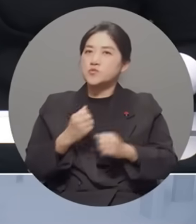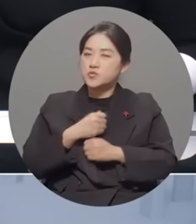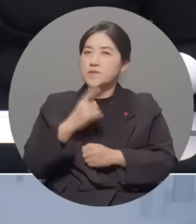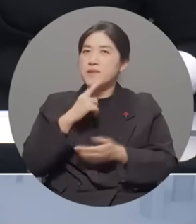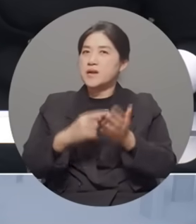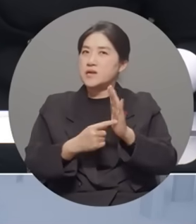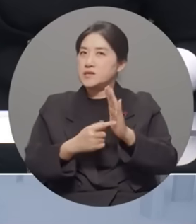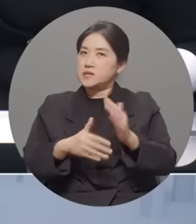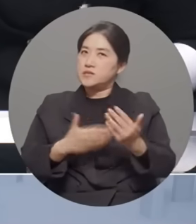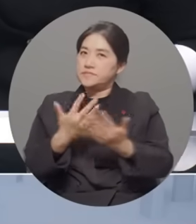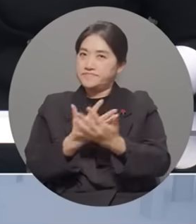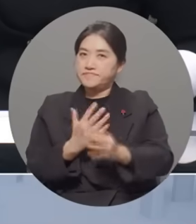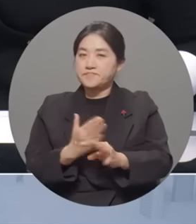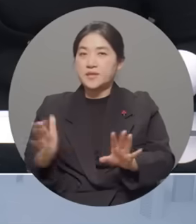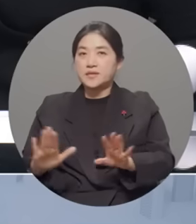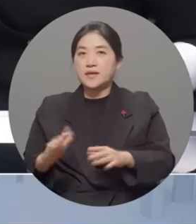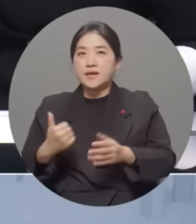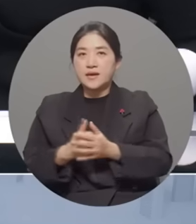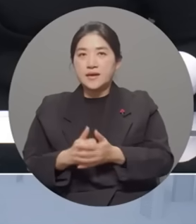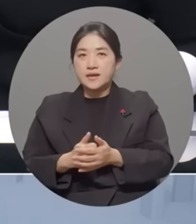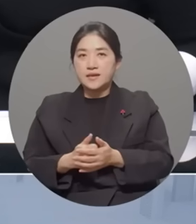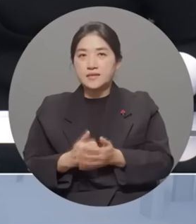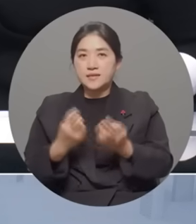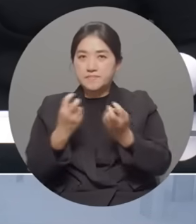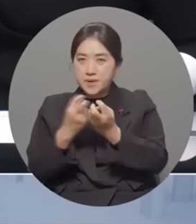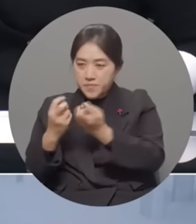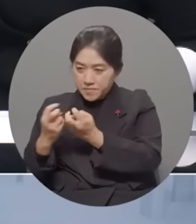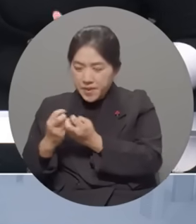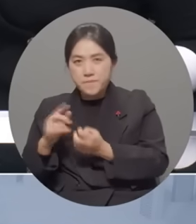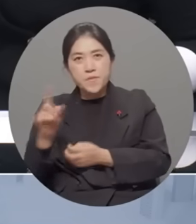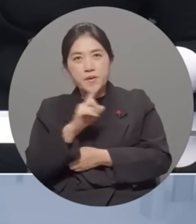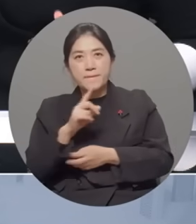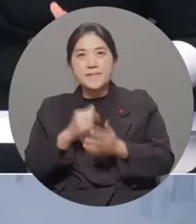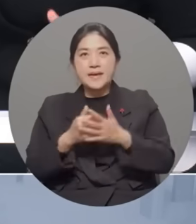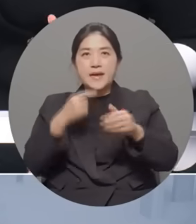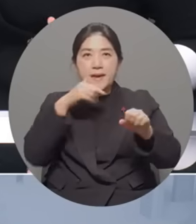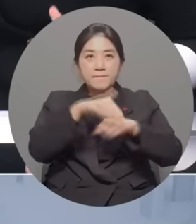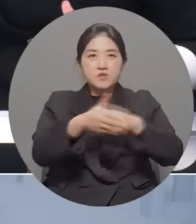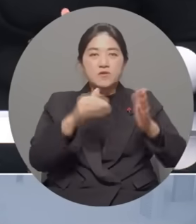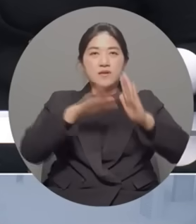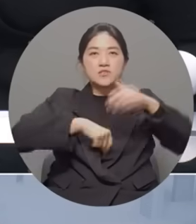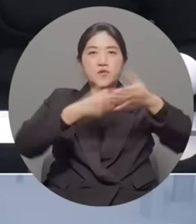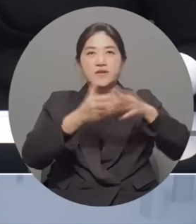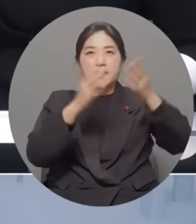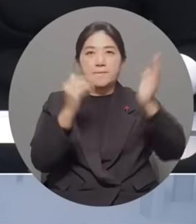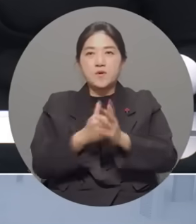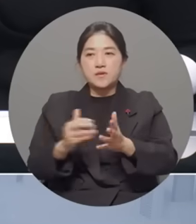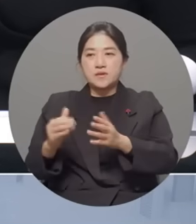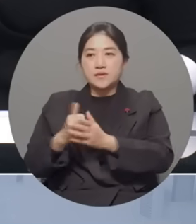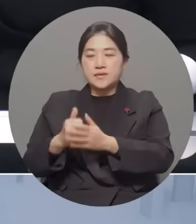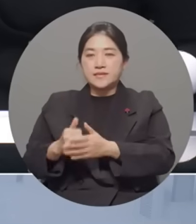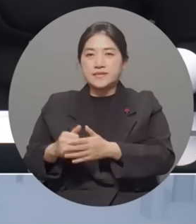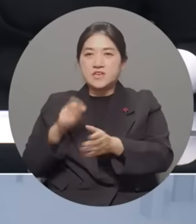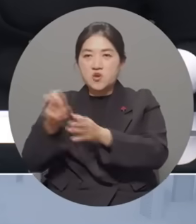상대적으로 민주당은 해석의 여지를 남기면서 조심스러운 입장인데요. 또 아까 수 계산에 대해서 첨언을 하면요.